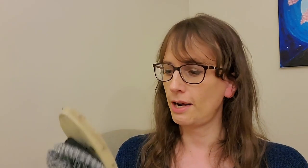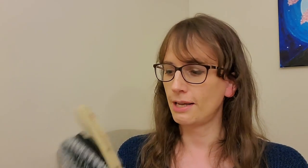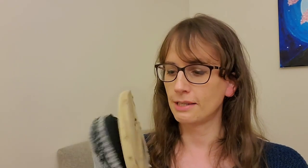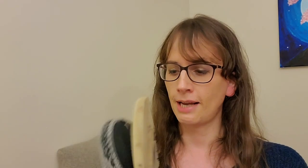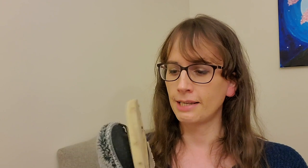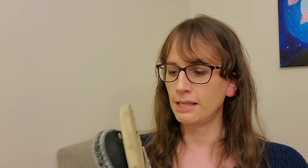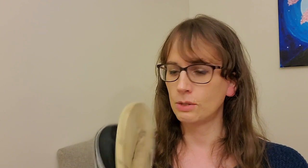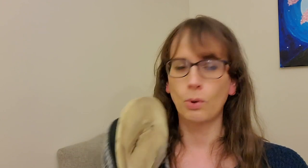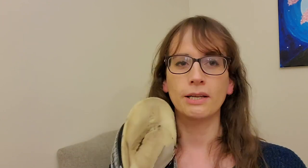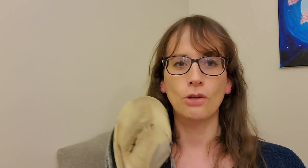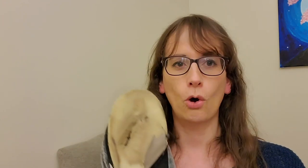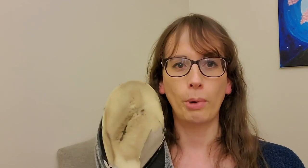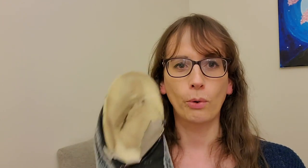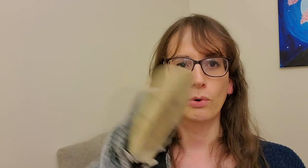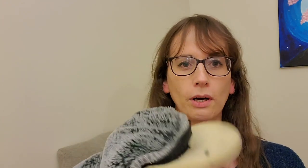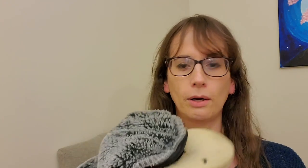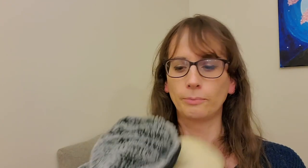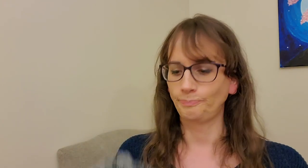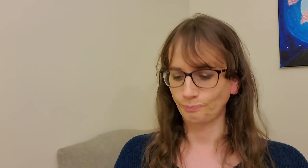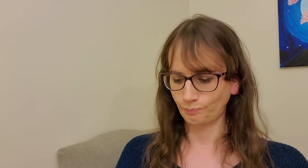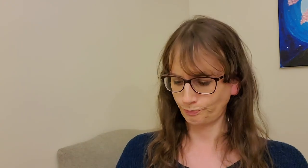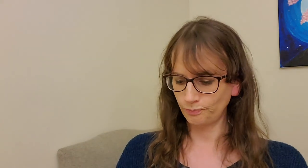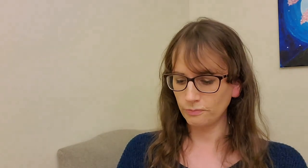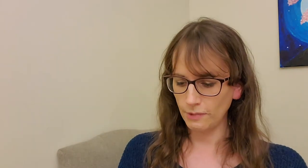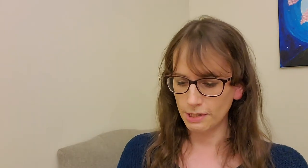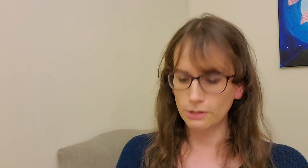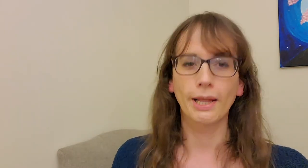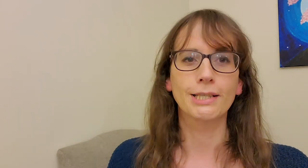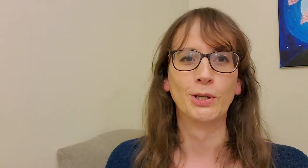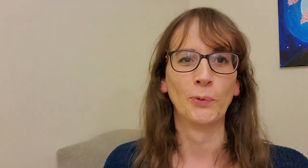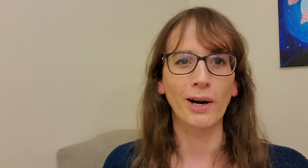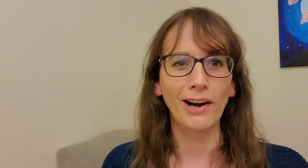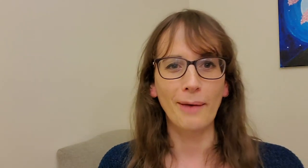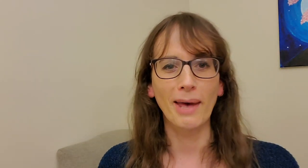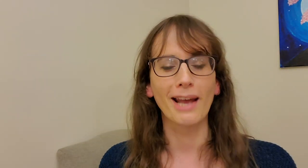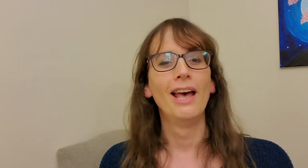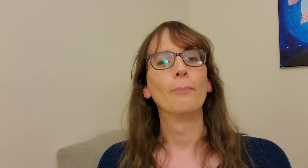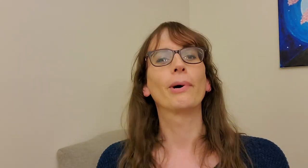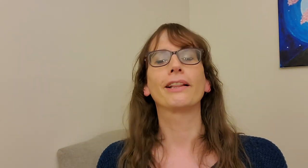que un vagabundo de la década de 1920. Ahí es donde estoy.